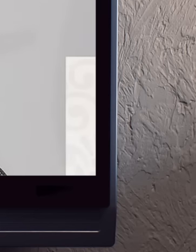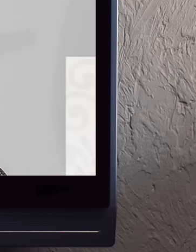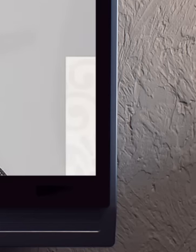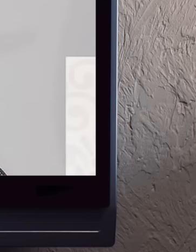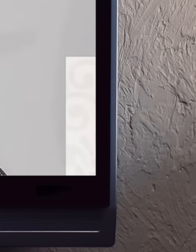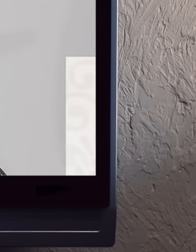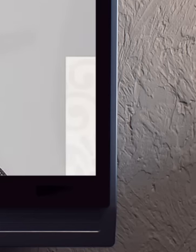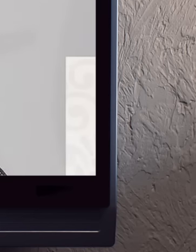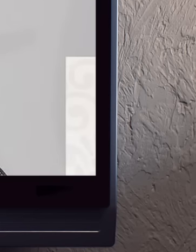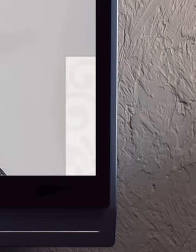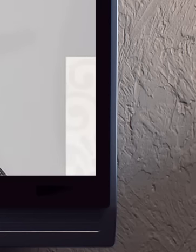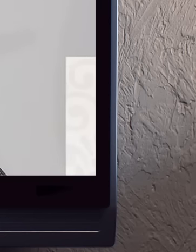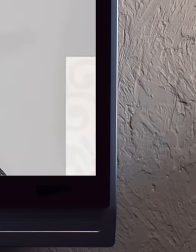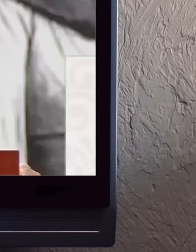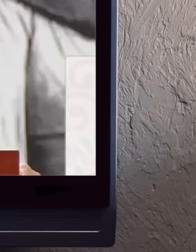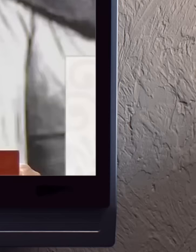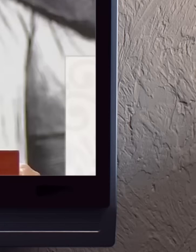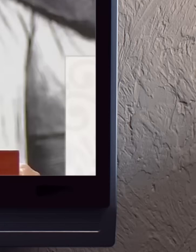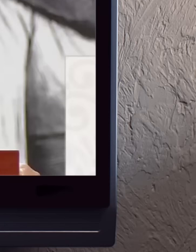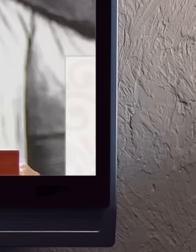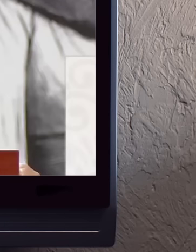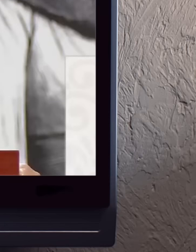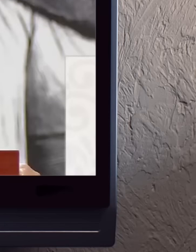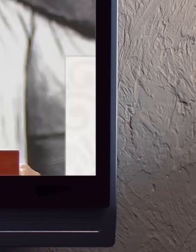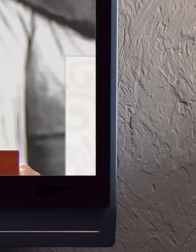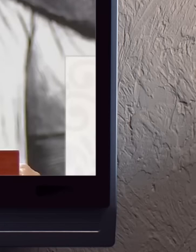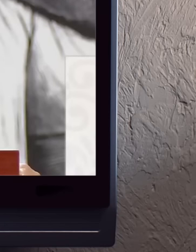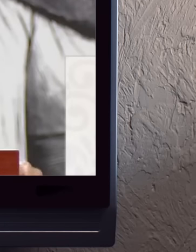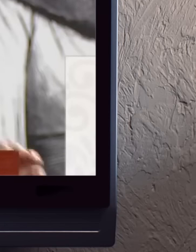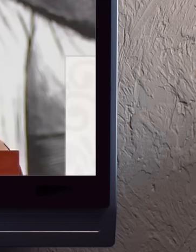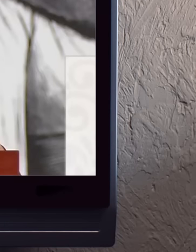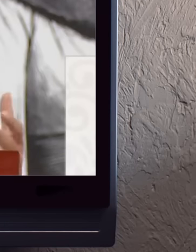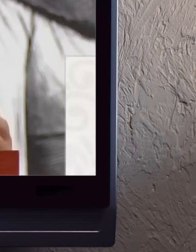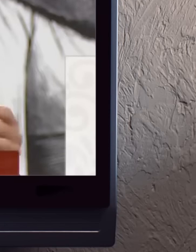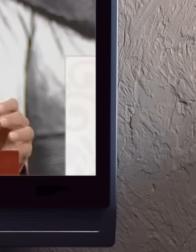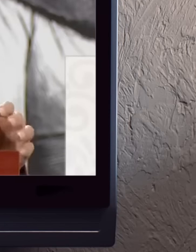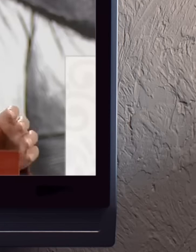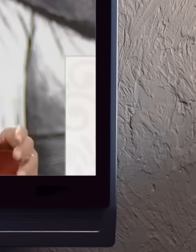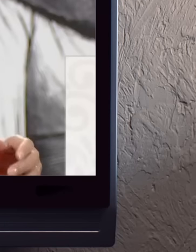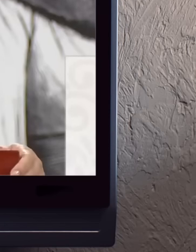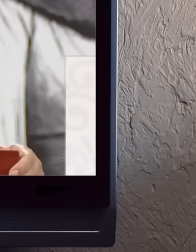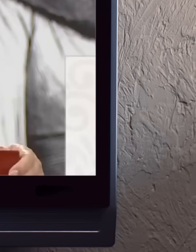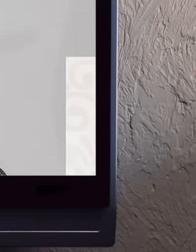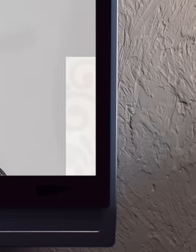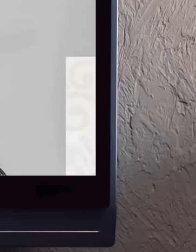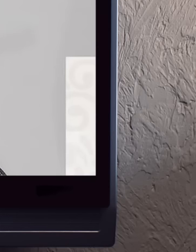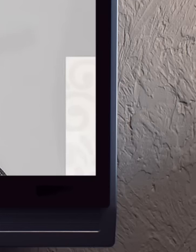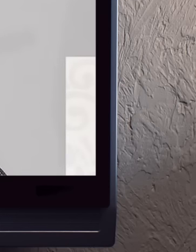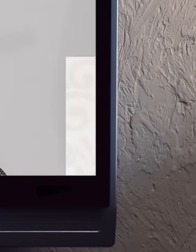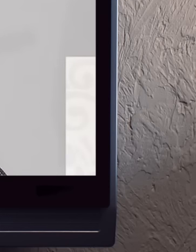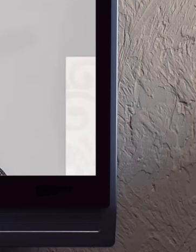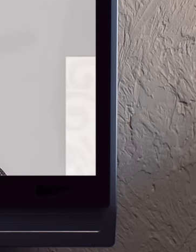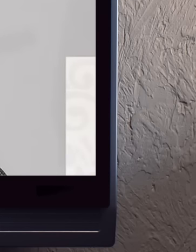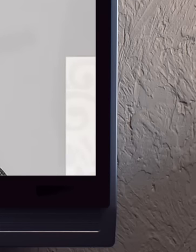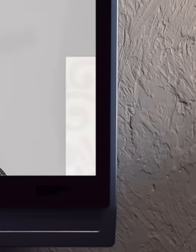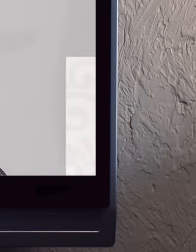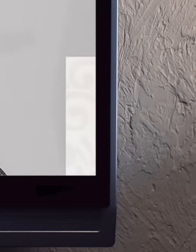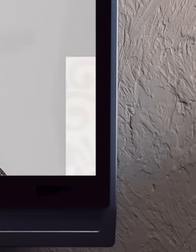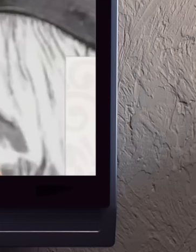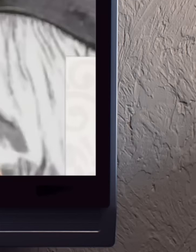si tienen gran consumo de agua. Es decir, vengan a invertir, pero que sea con beneficios para todos.